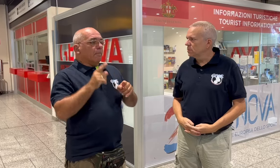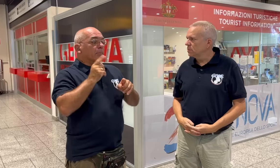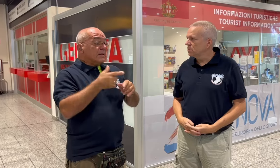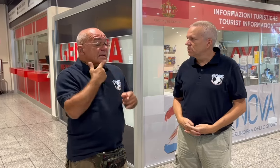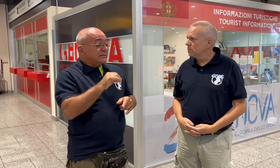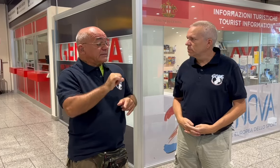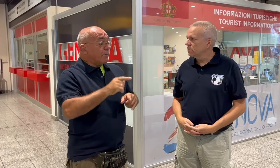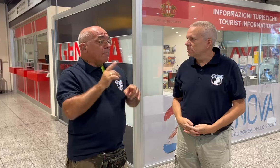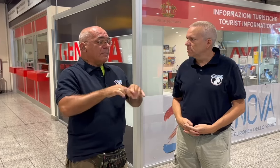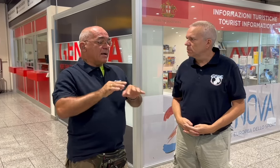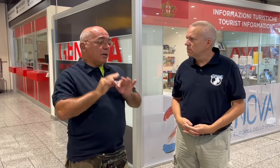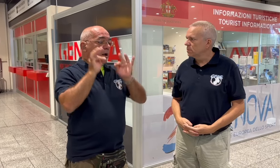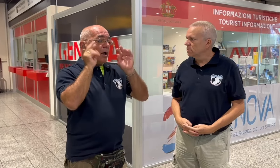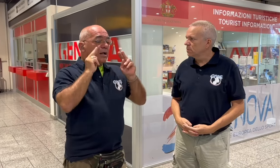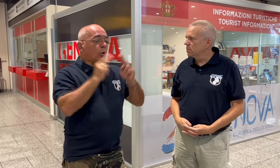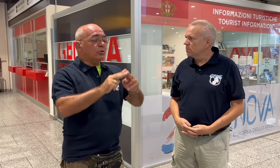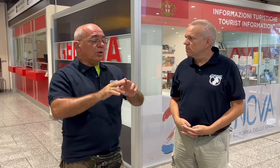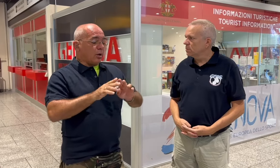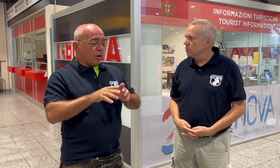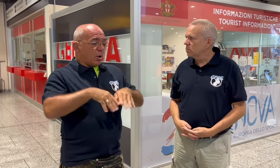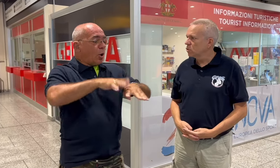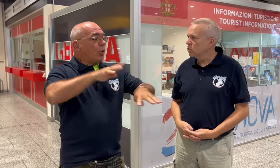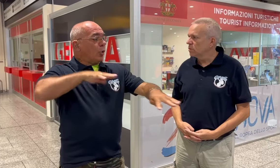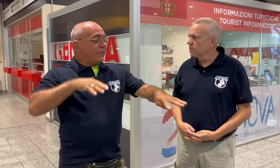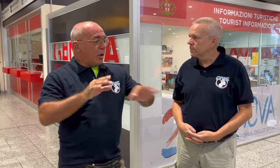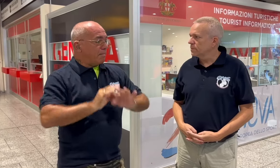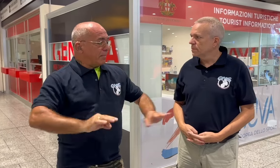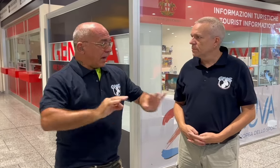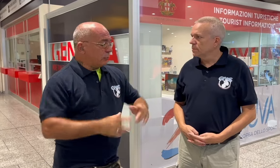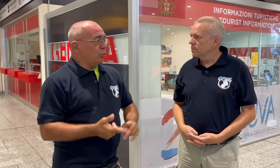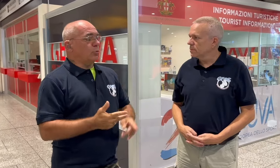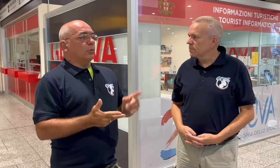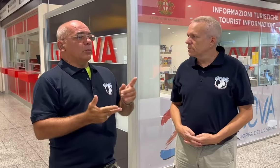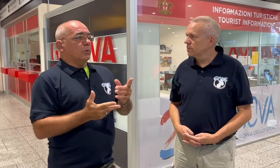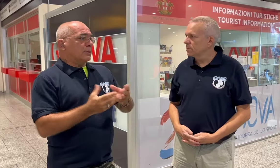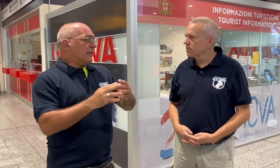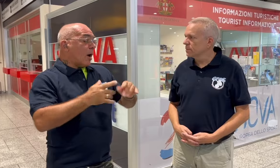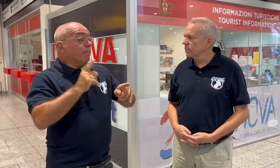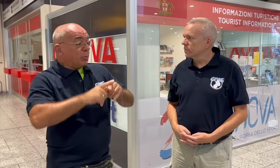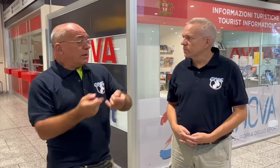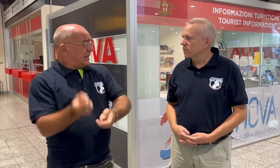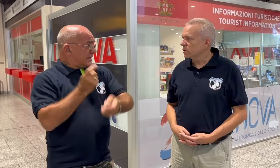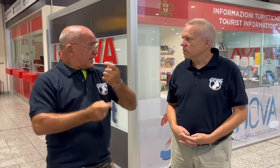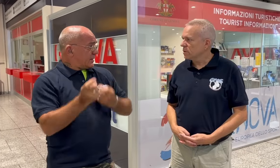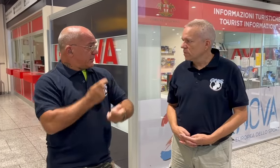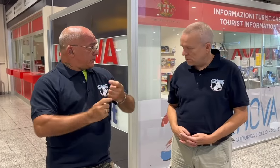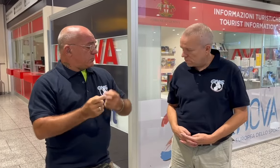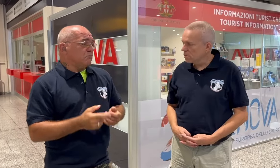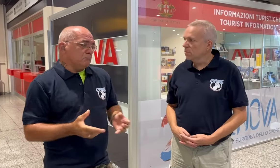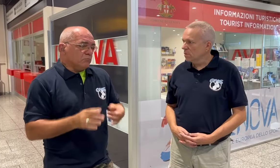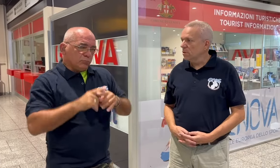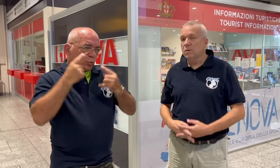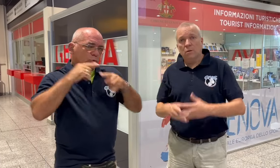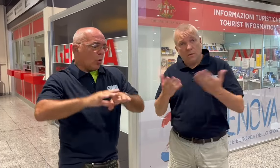chi arriva il giorno 28 Settembre come raggiungere il corteo e come ritornare all'aeroporto